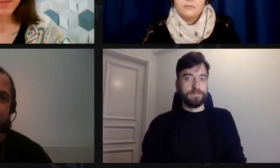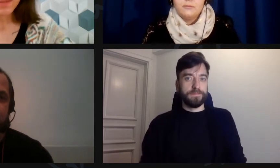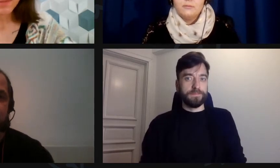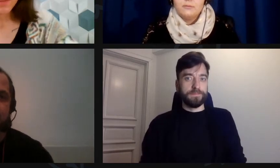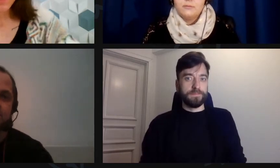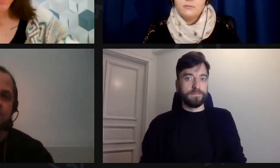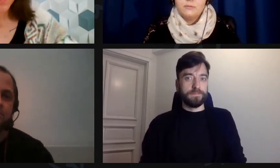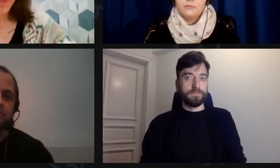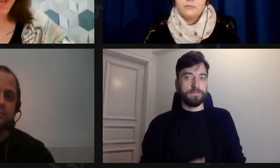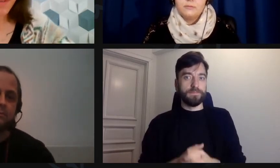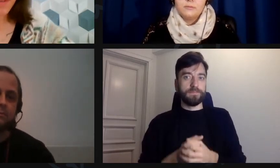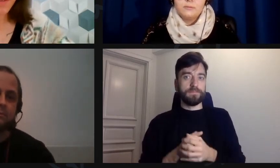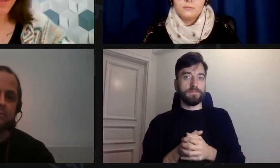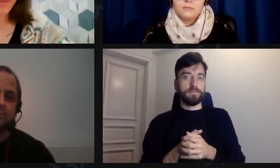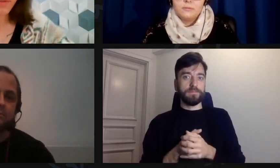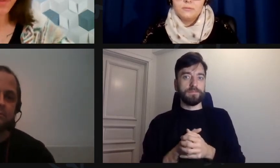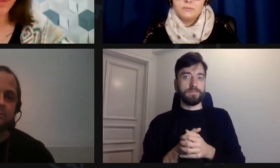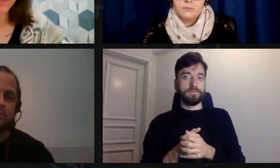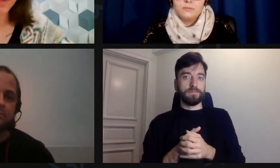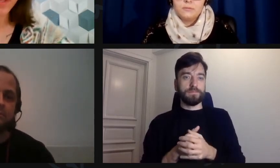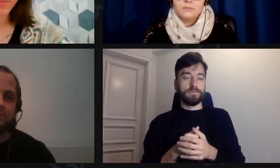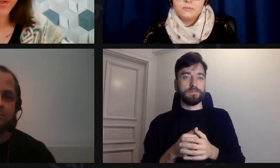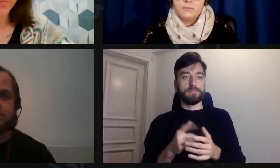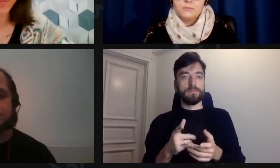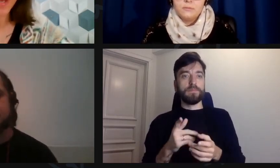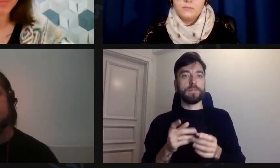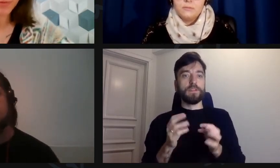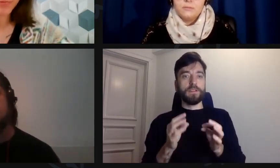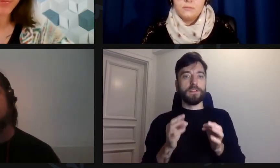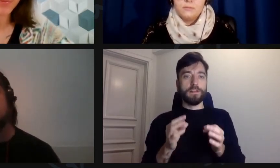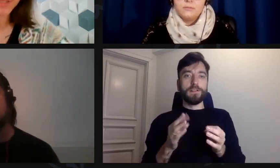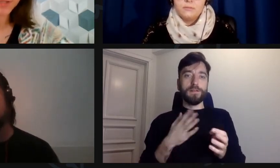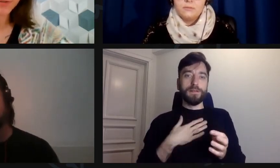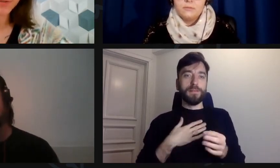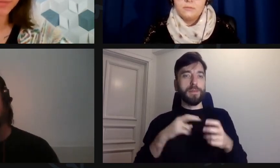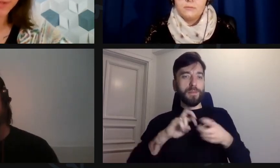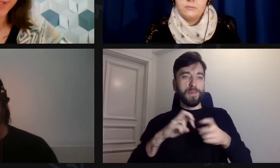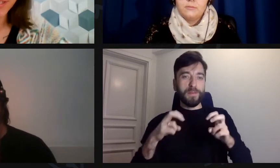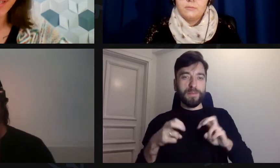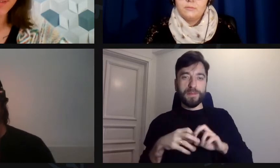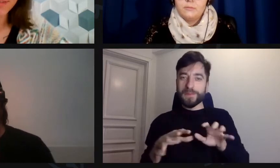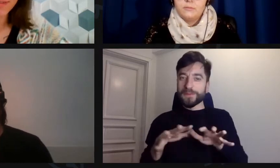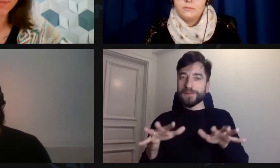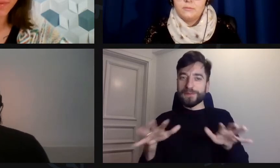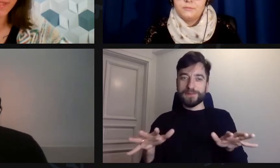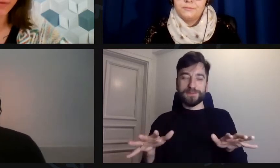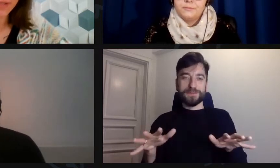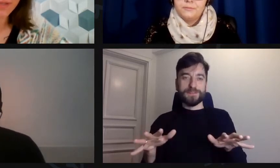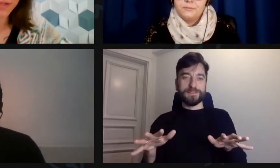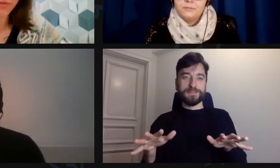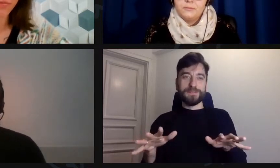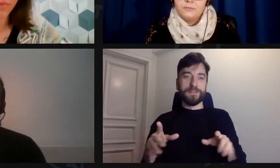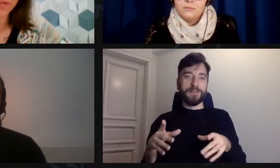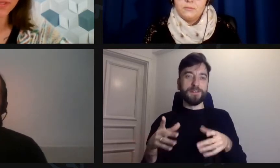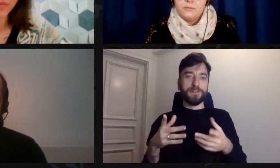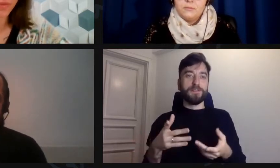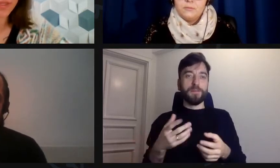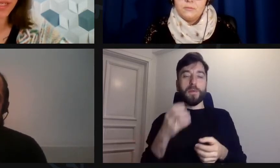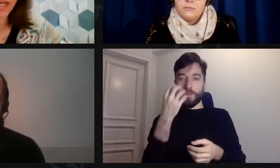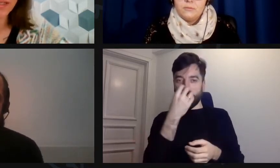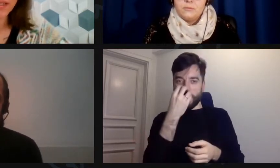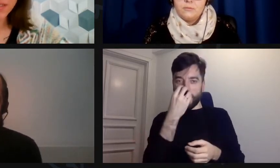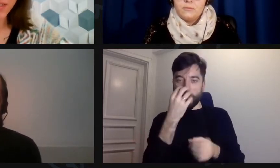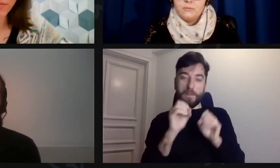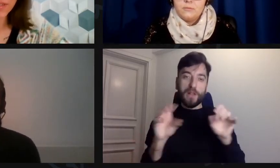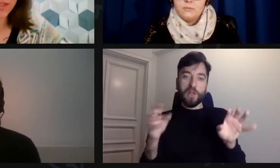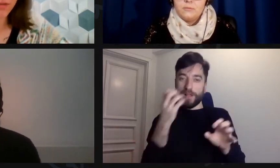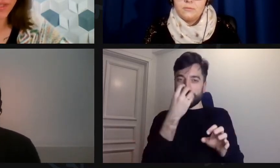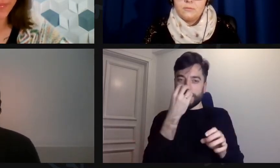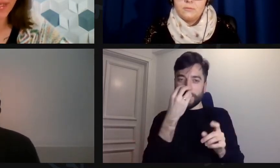Dominika – myślę, że teraz wyszło nam sporo problemów, z którymi się pedagogika cyrku w Polsce spotyka.